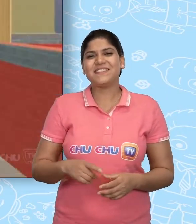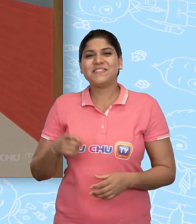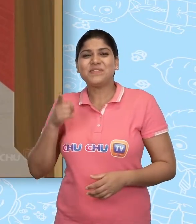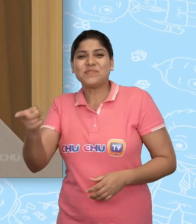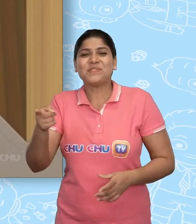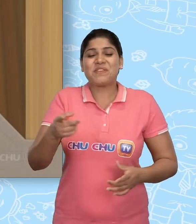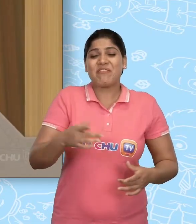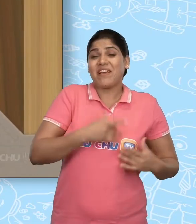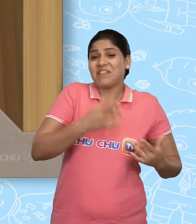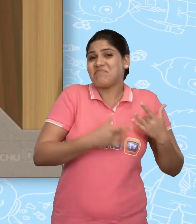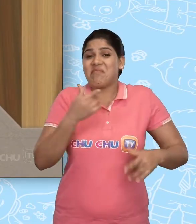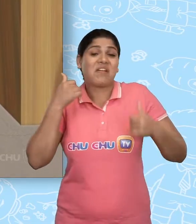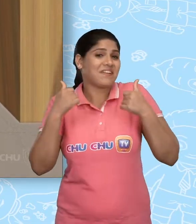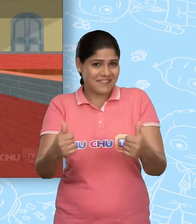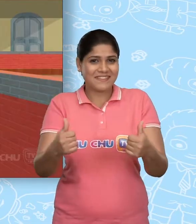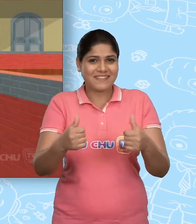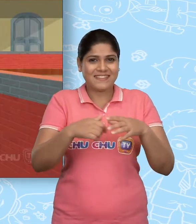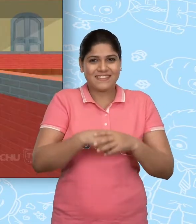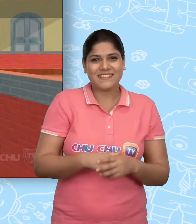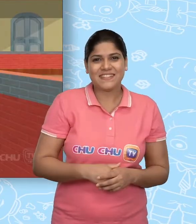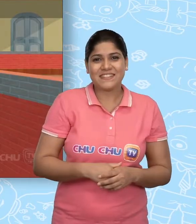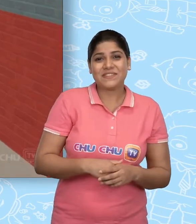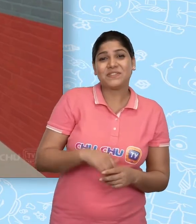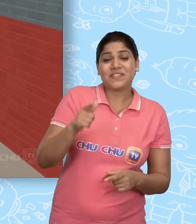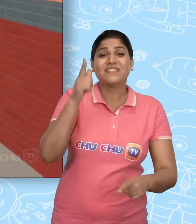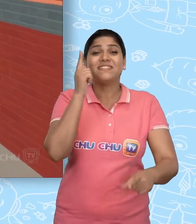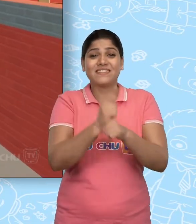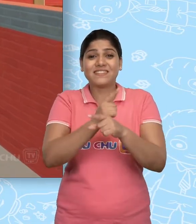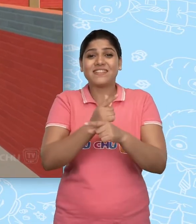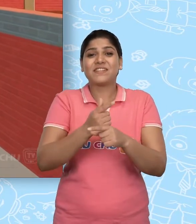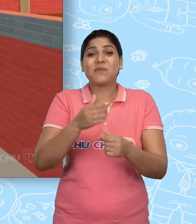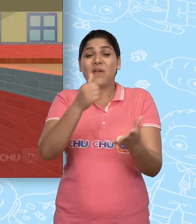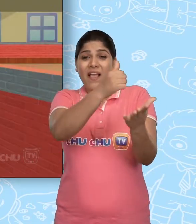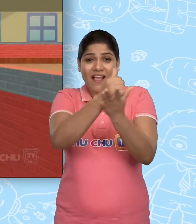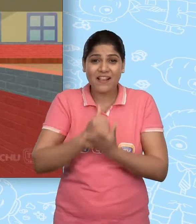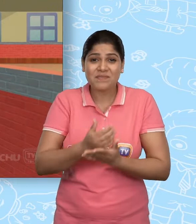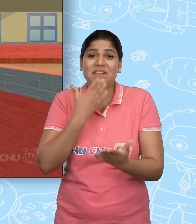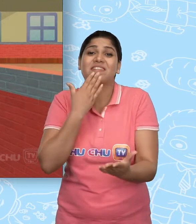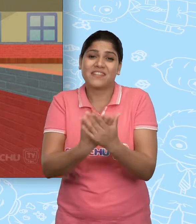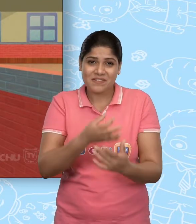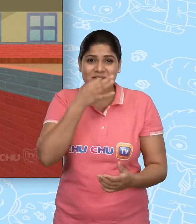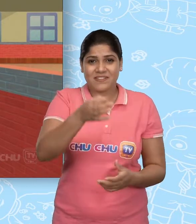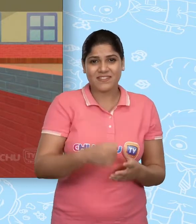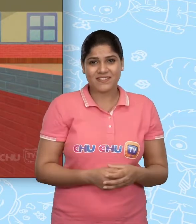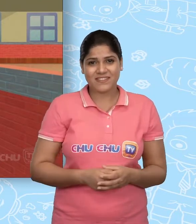ChaCha को अब अच्छा लग रहा था। उसने Miss Dorothy को उसकी मदद के लिए शुक्रिया कहा